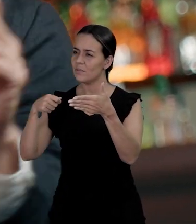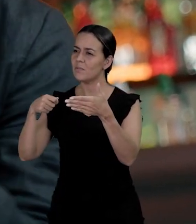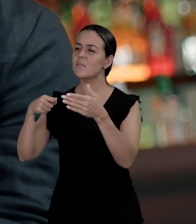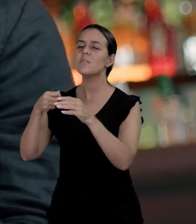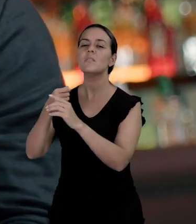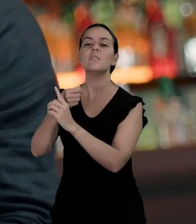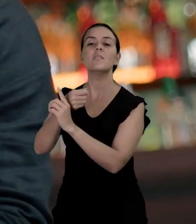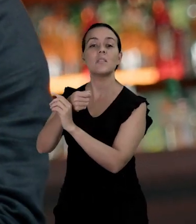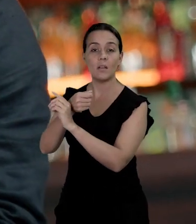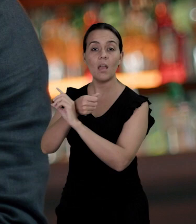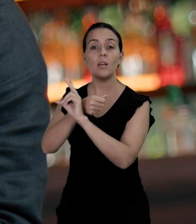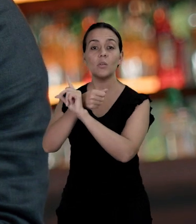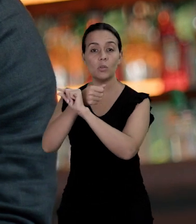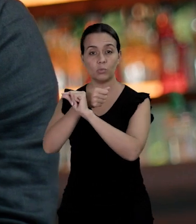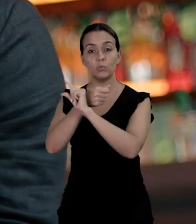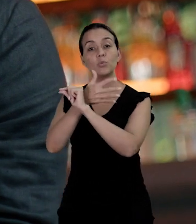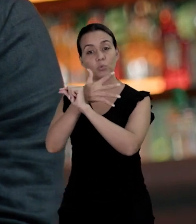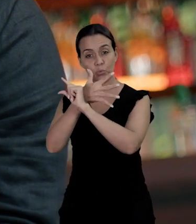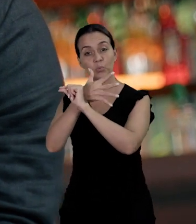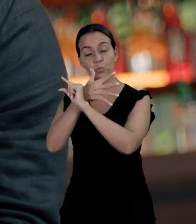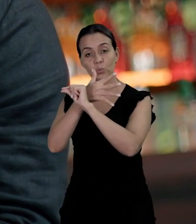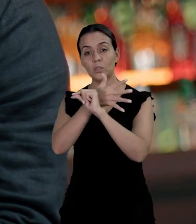põe no Twitter, e tal. Isso é um emprego, vamos dizer.